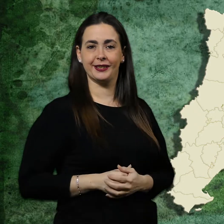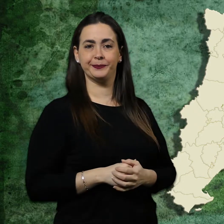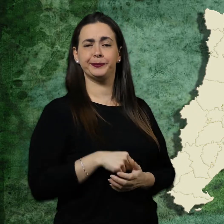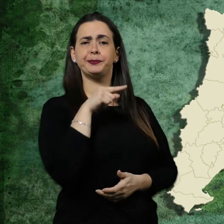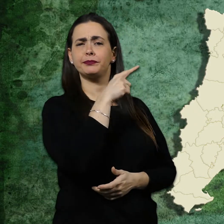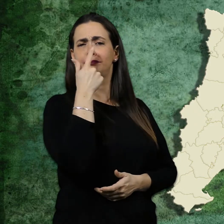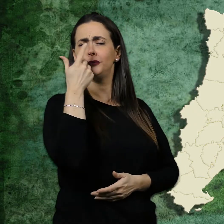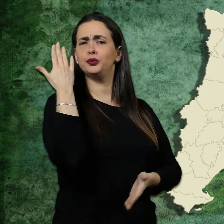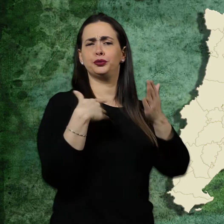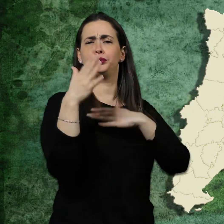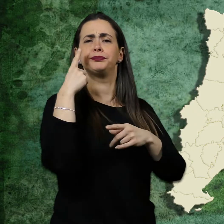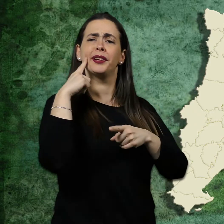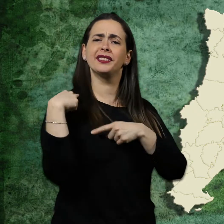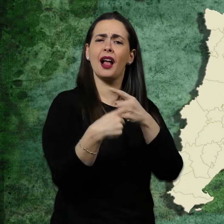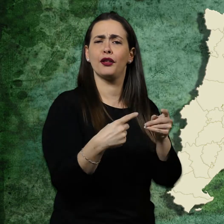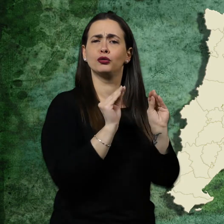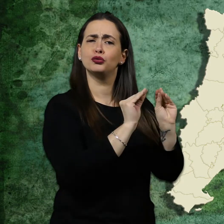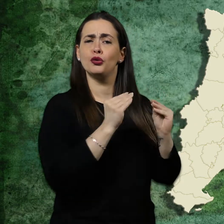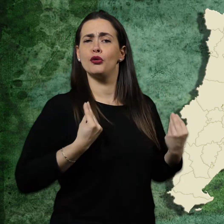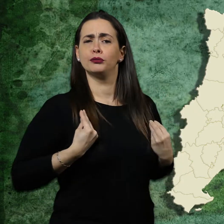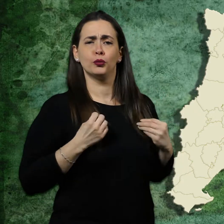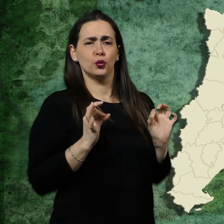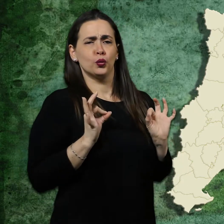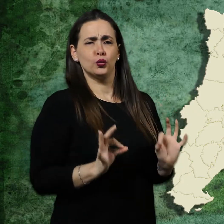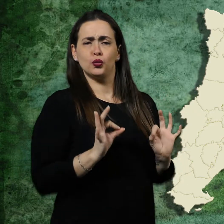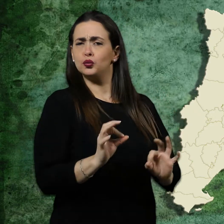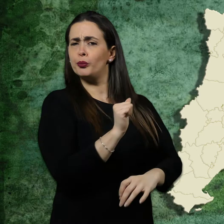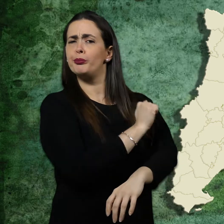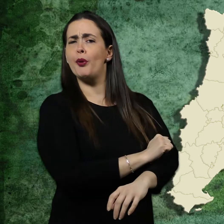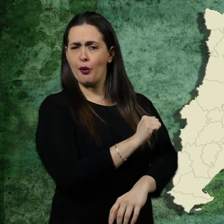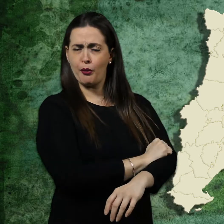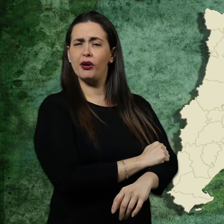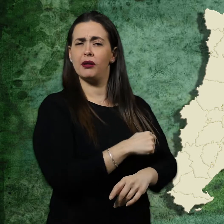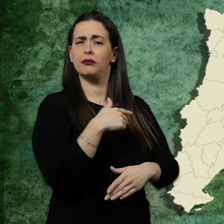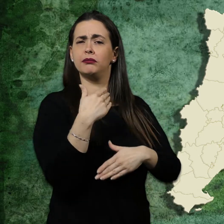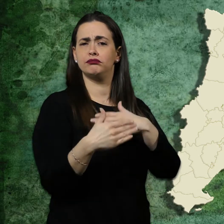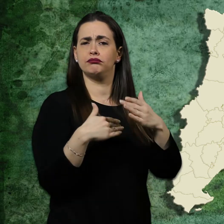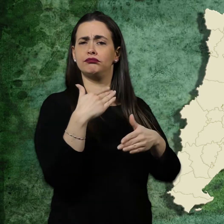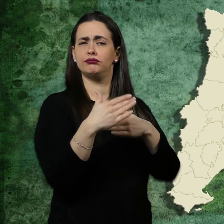La importància del litoral ha transformat una vila tradicionalment tapera